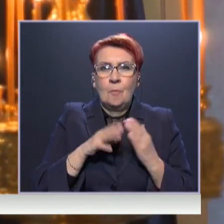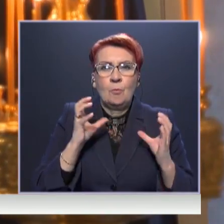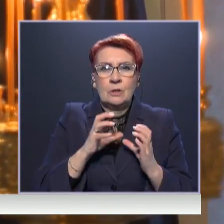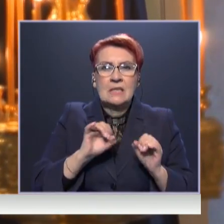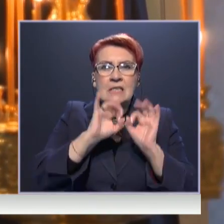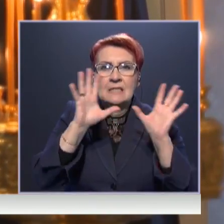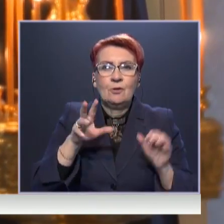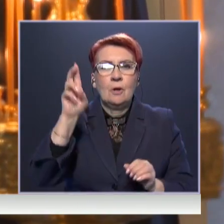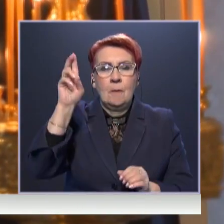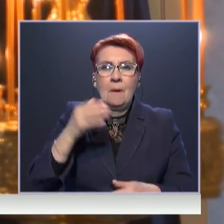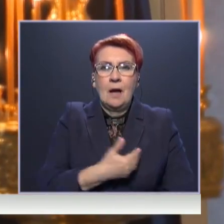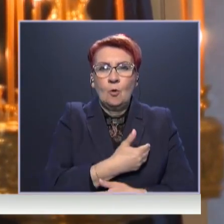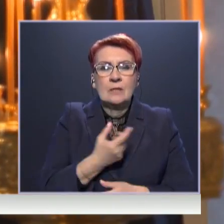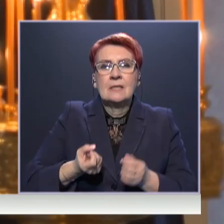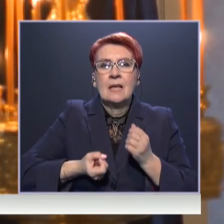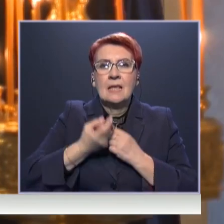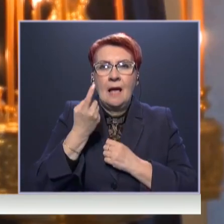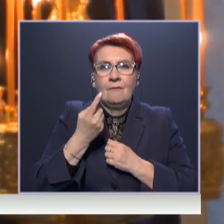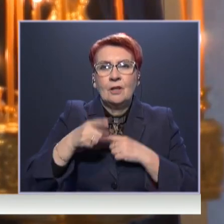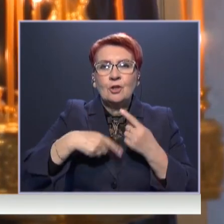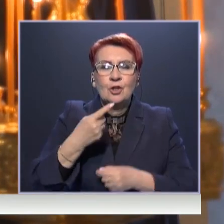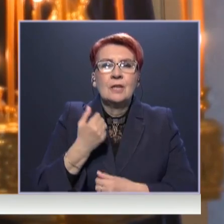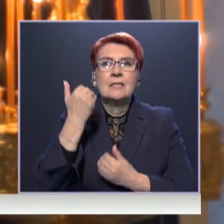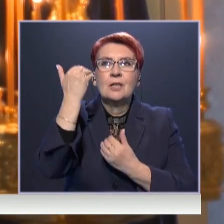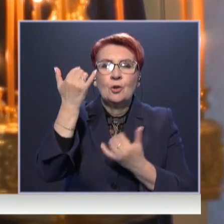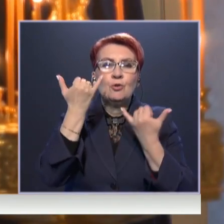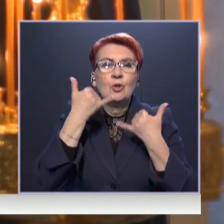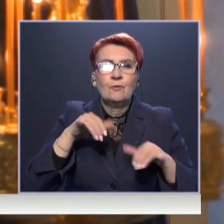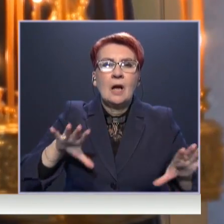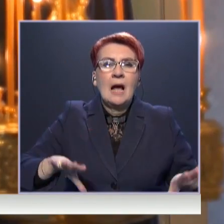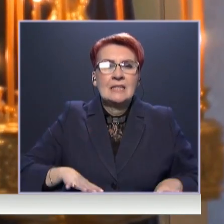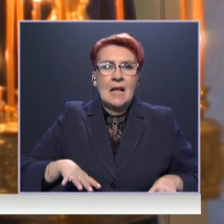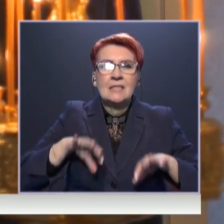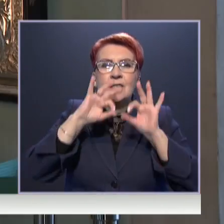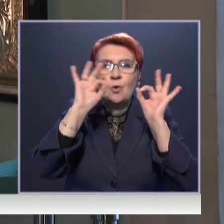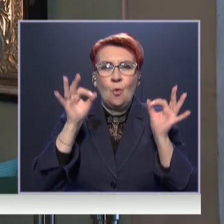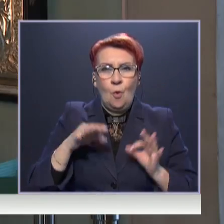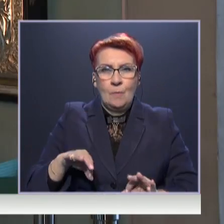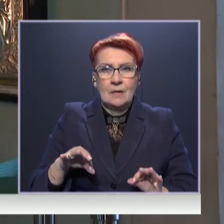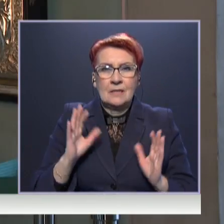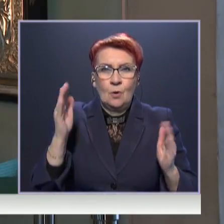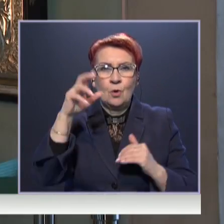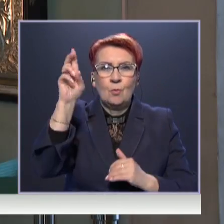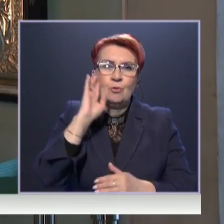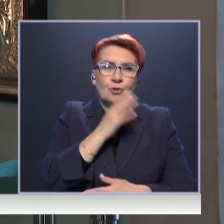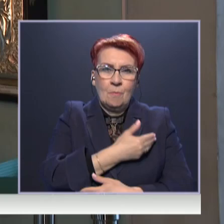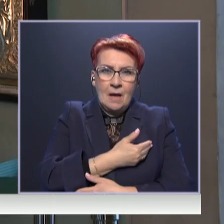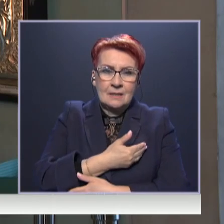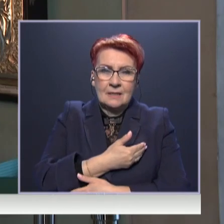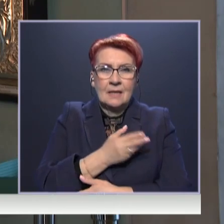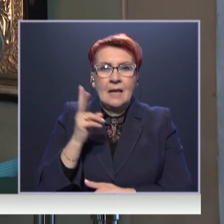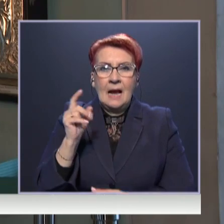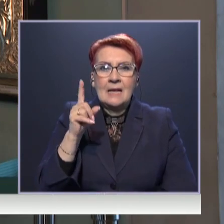явленным через ее чудотворный Казанский образ но в основе